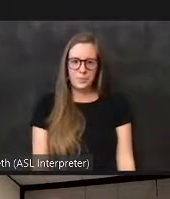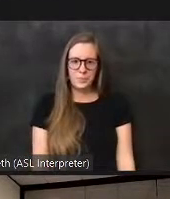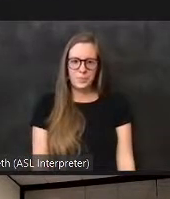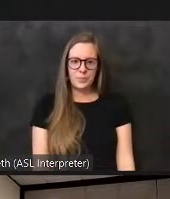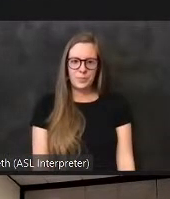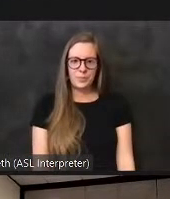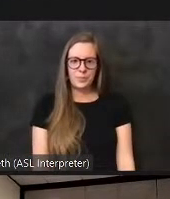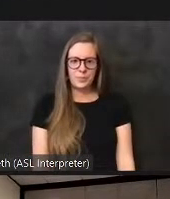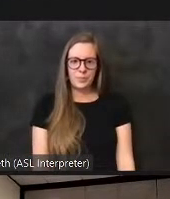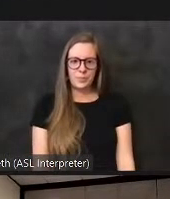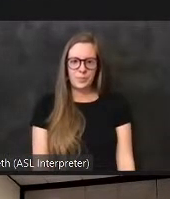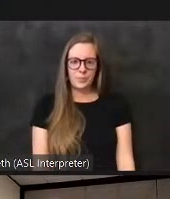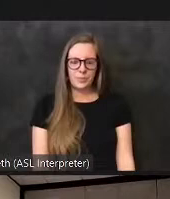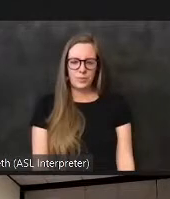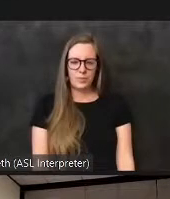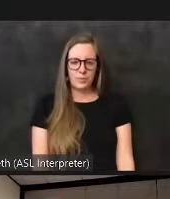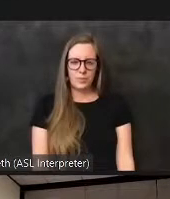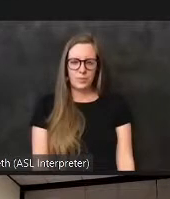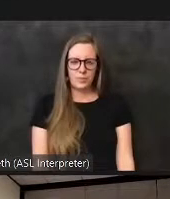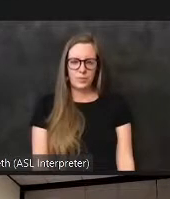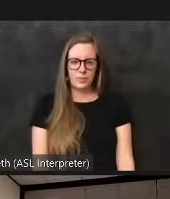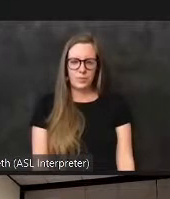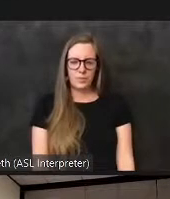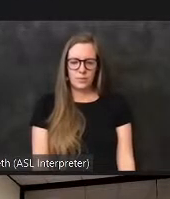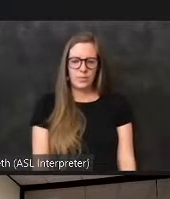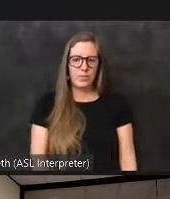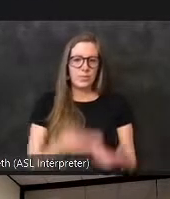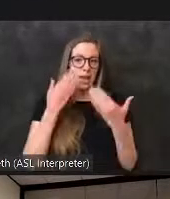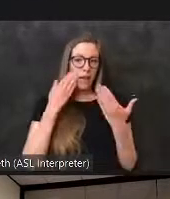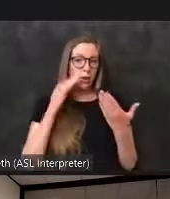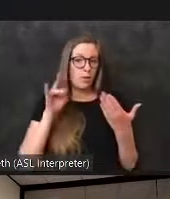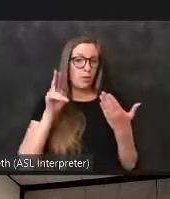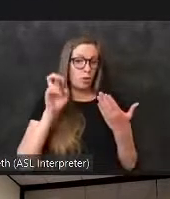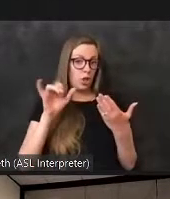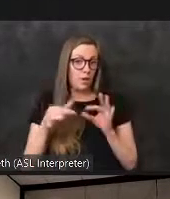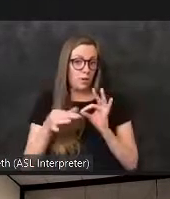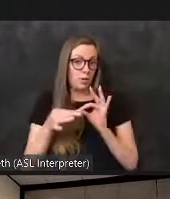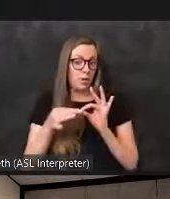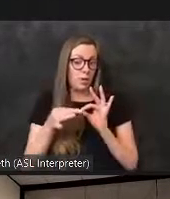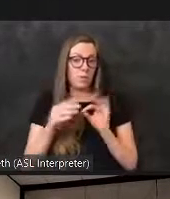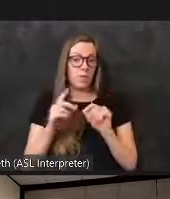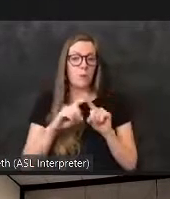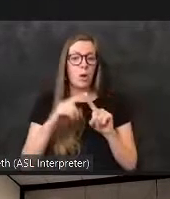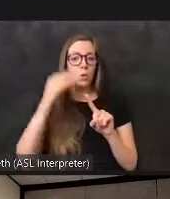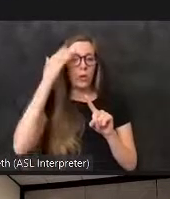Marearnos, Yannis Lencha empezó a Jenny esta en términos de los datos en término, pero sabemos de conocimiento de la